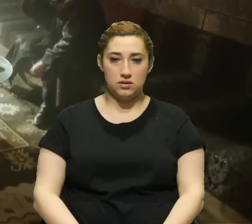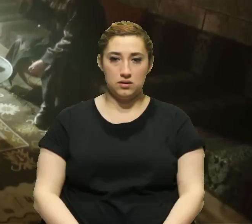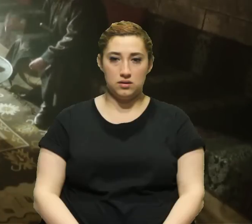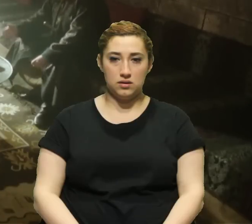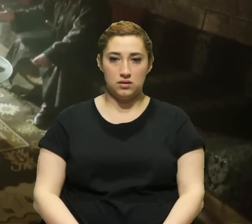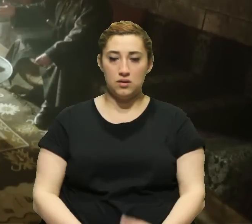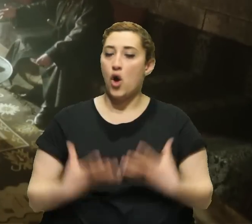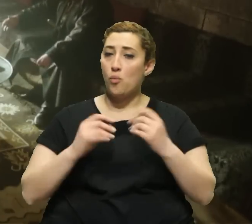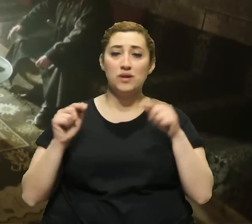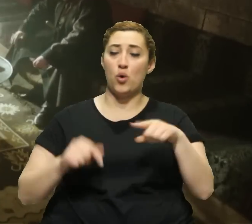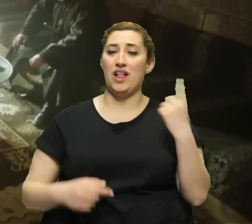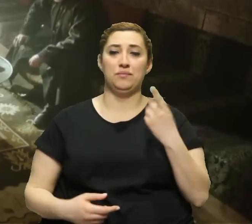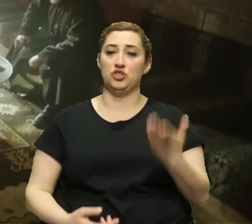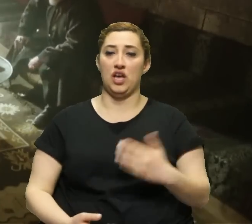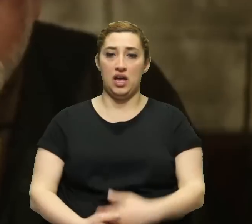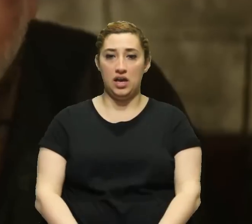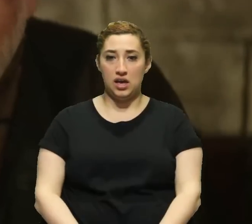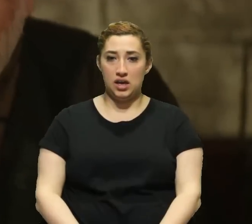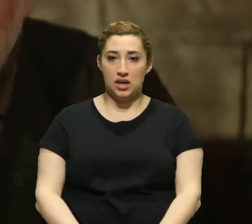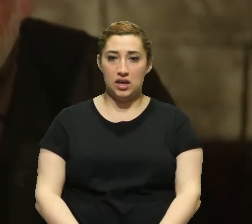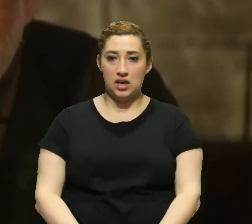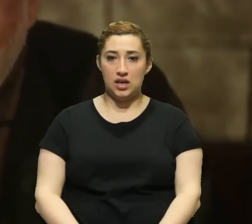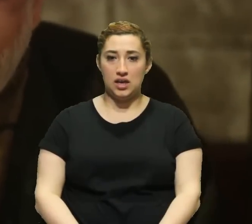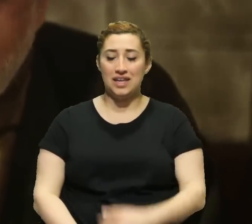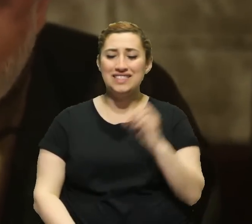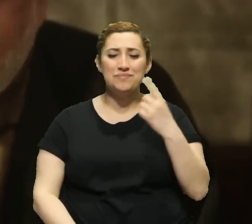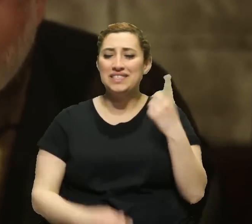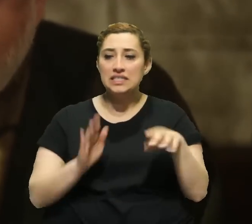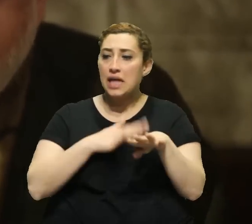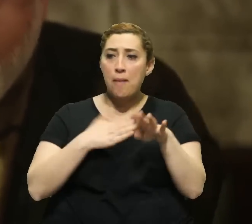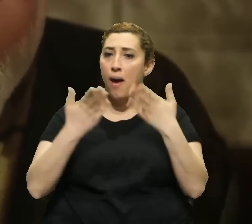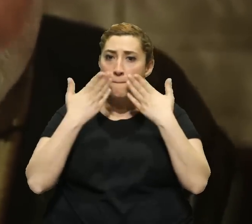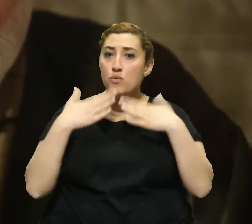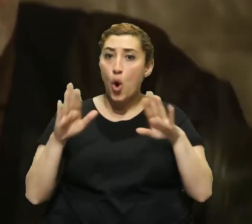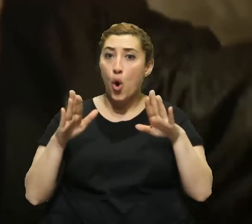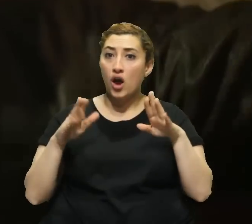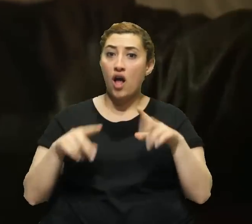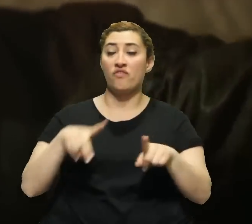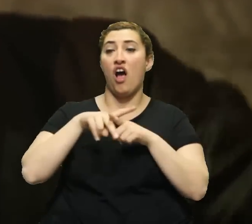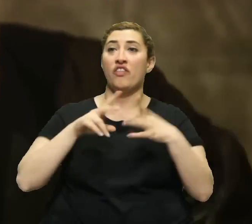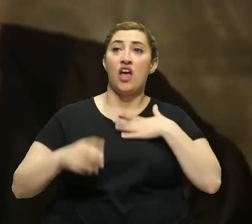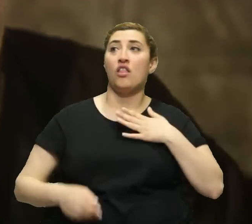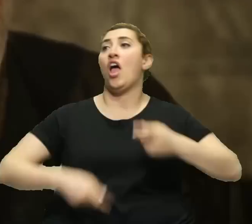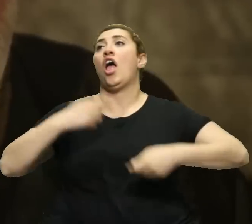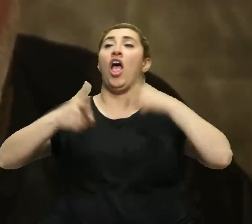Olmaz öyle şey! Hiçbir sebep yok iken at şahlana gider mi öyle?